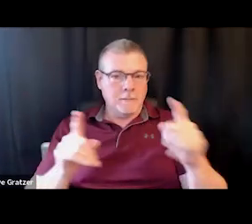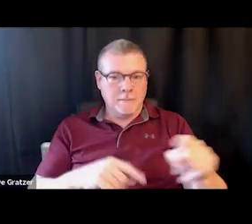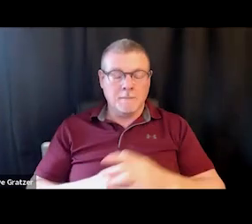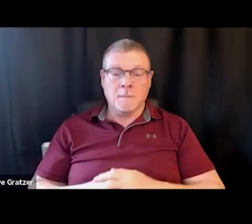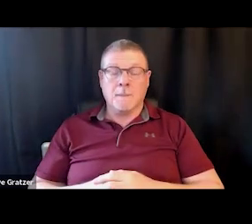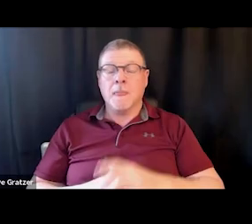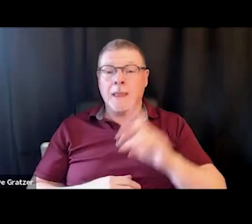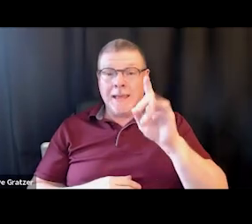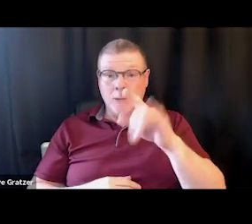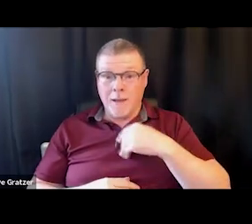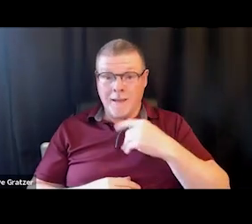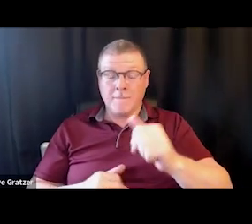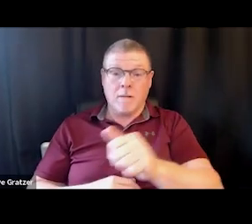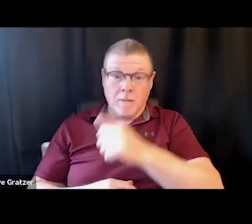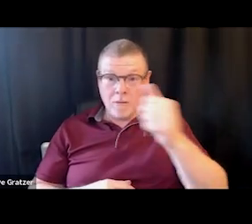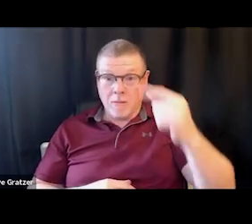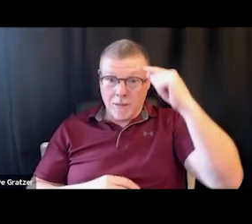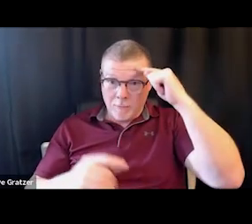¿Has tenido otras lesiones cerebrales desde ese incidente mayor?